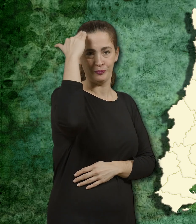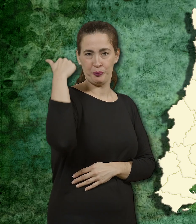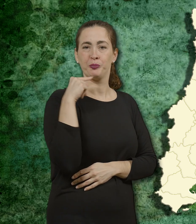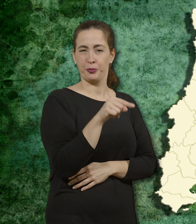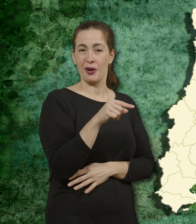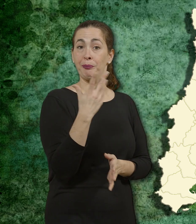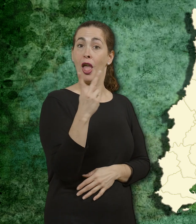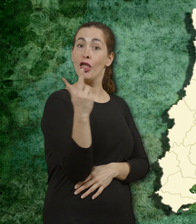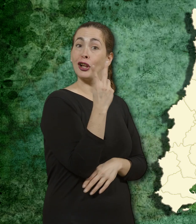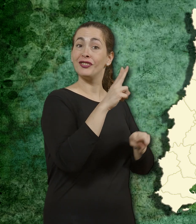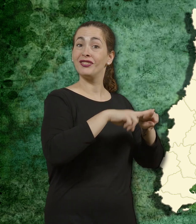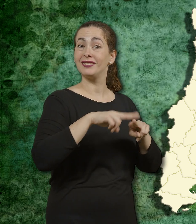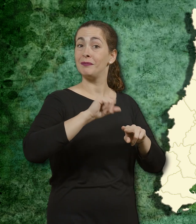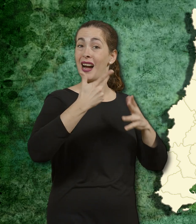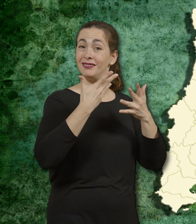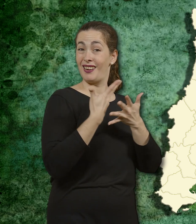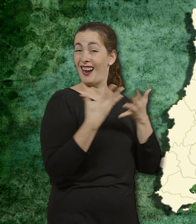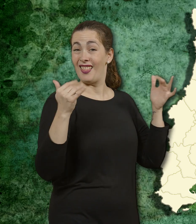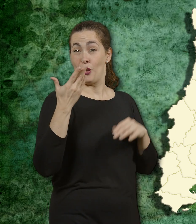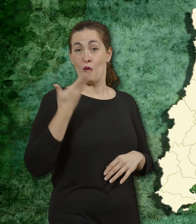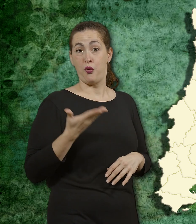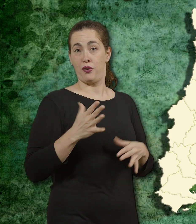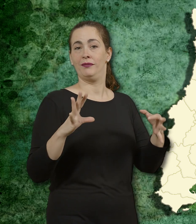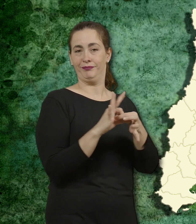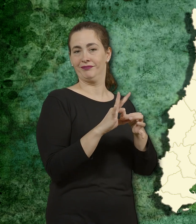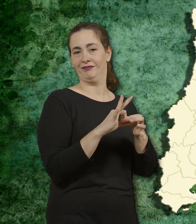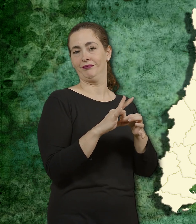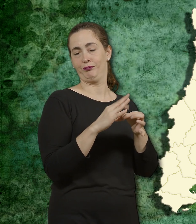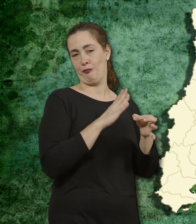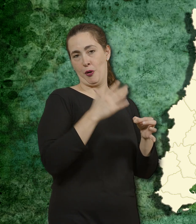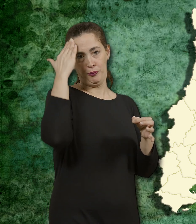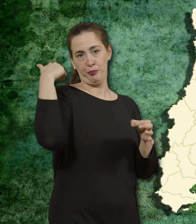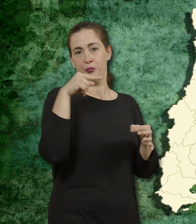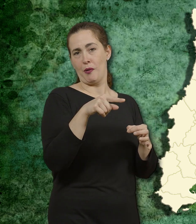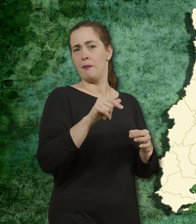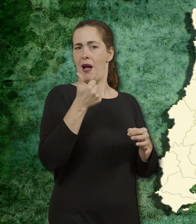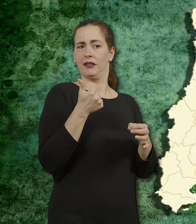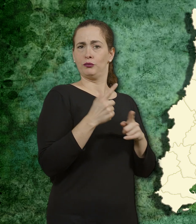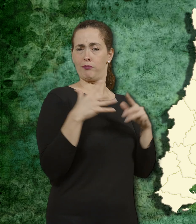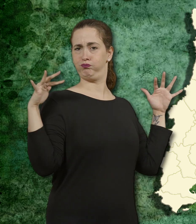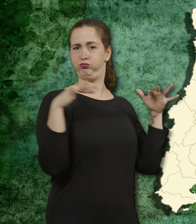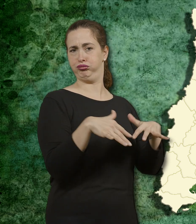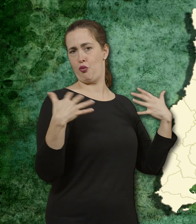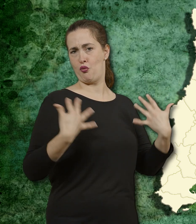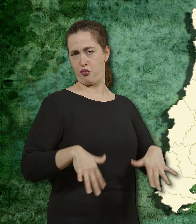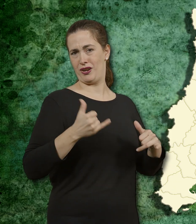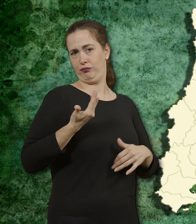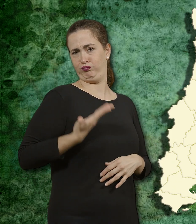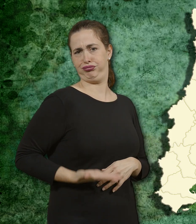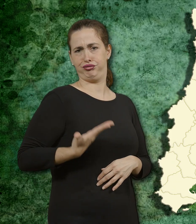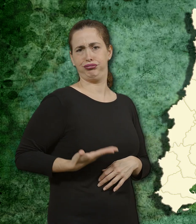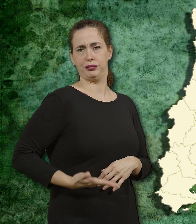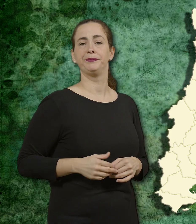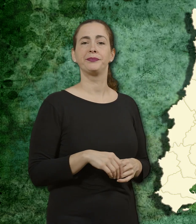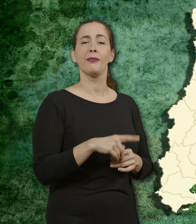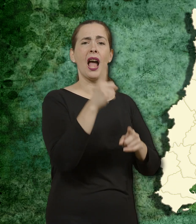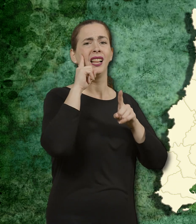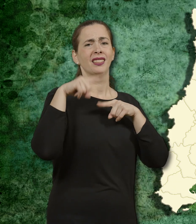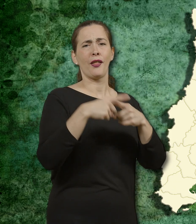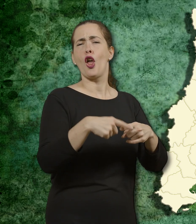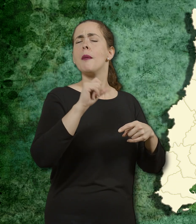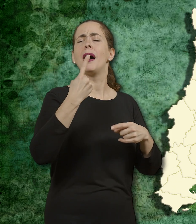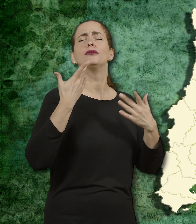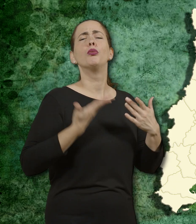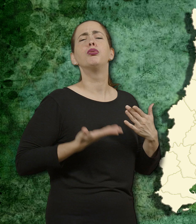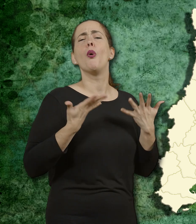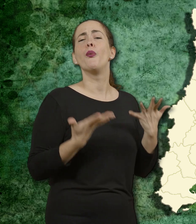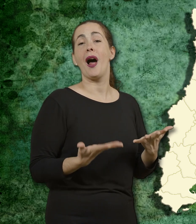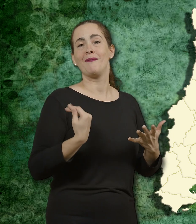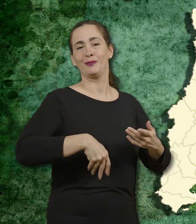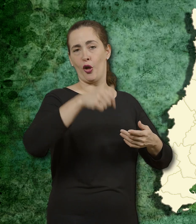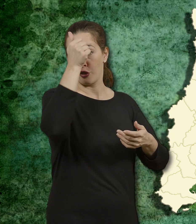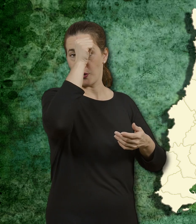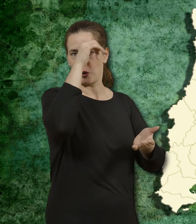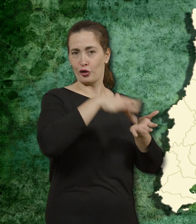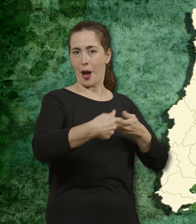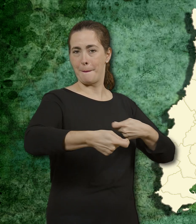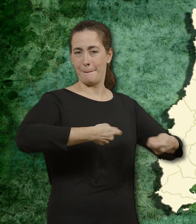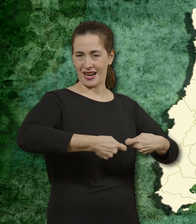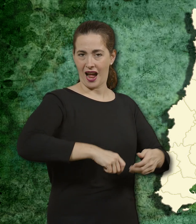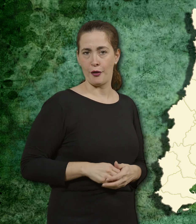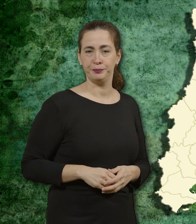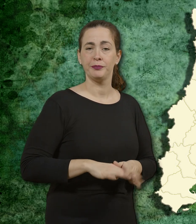com també ho és el seu tradicional mercat dels diumenges.